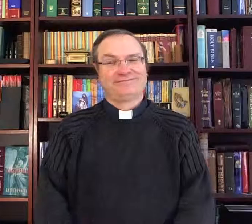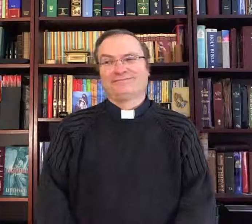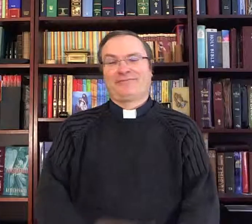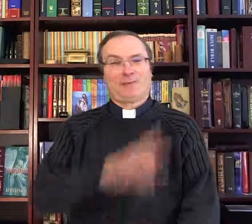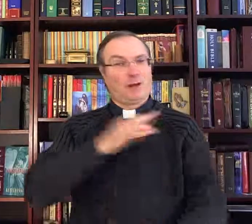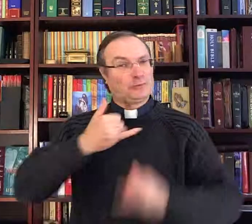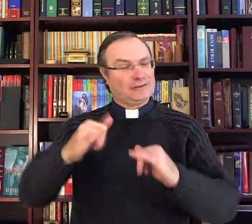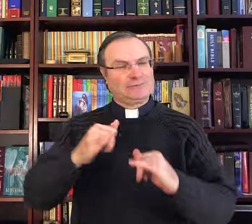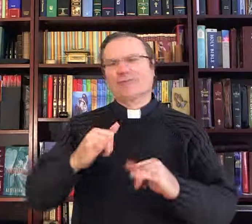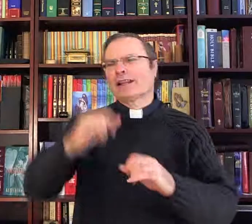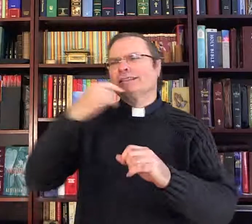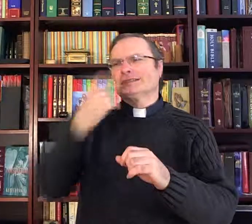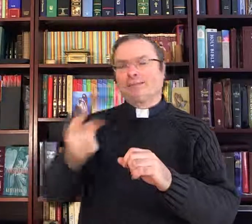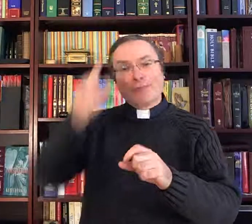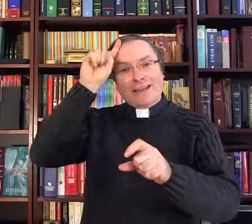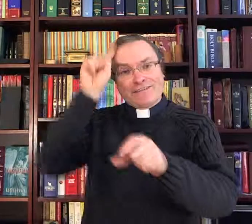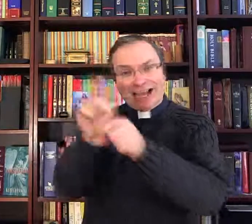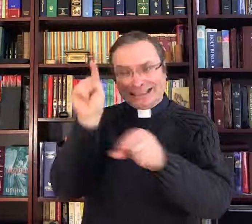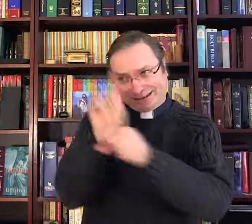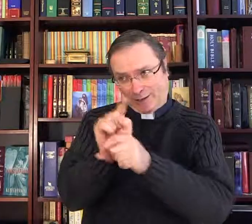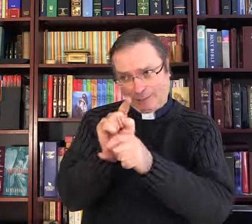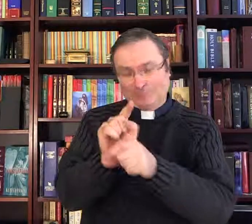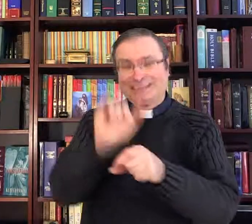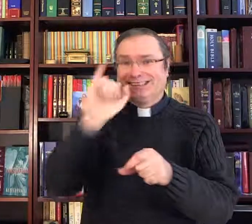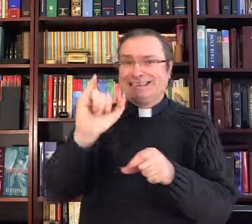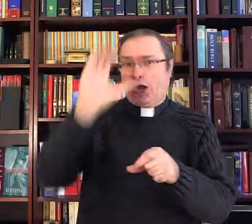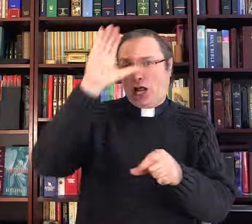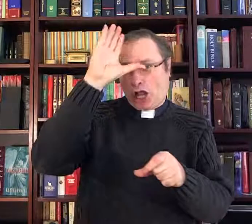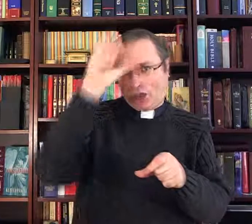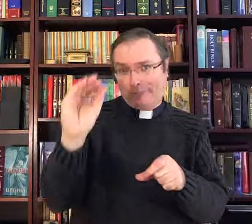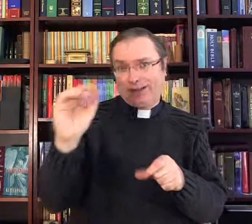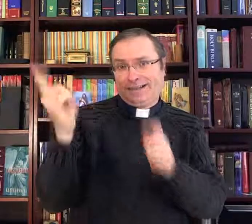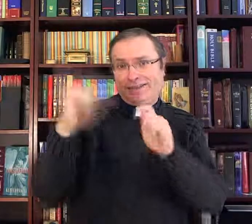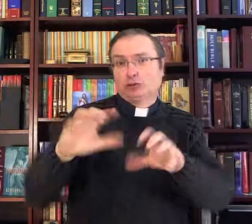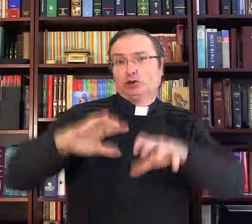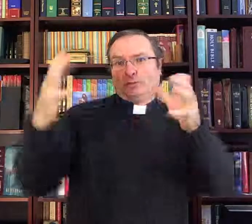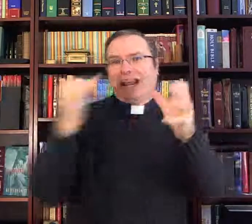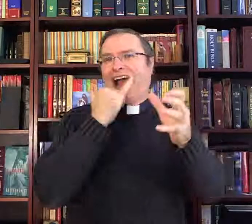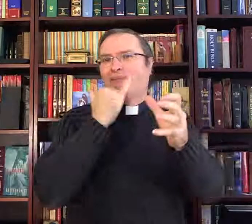Paul continuait en leurs disant: Frères et sœurs, si un homme vient à être surpris en faute,